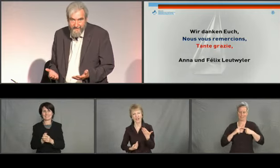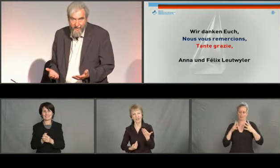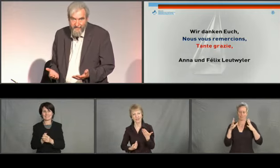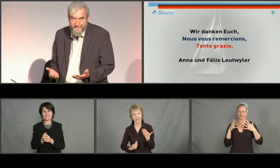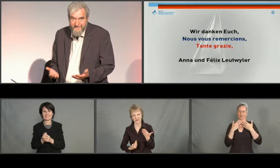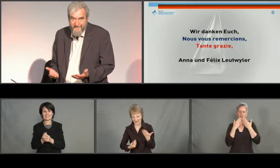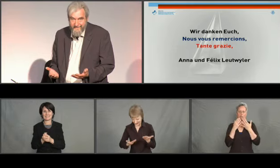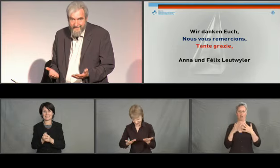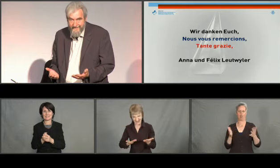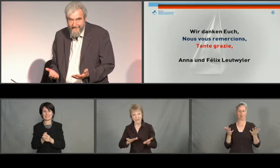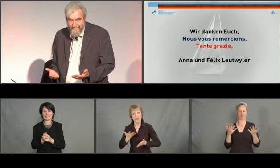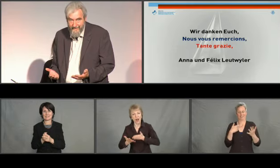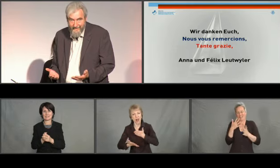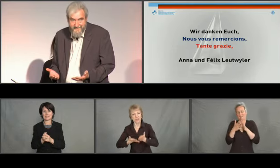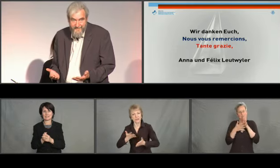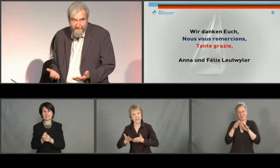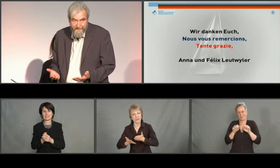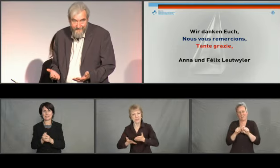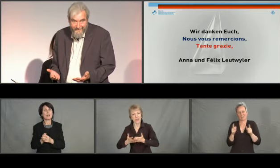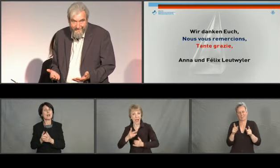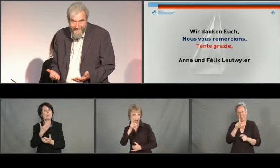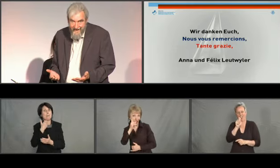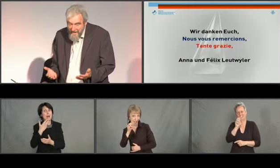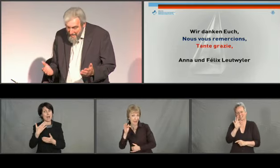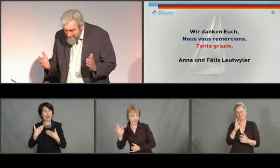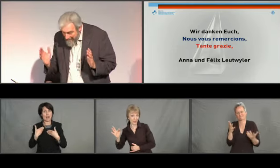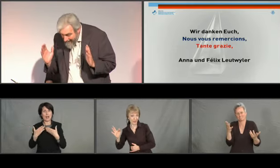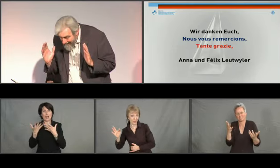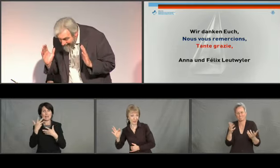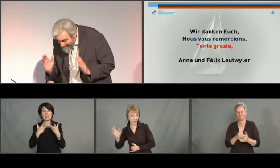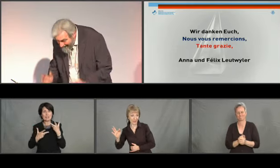la langue de signes, la LSF.